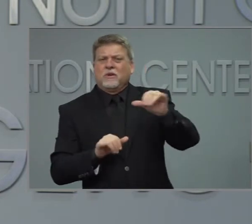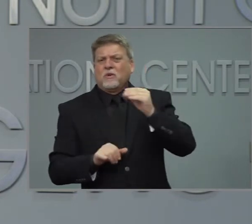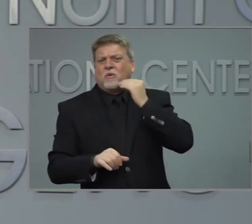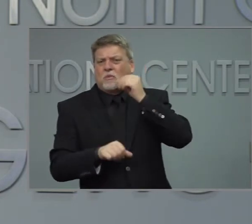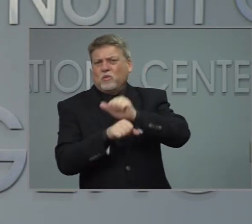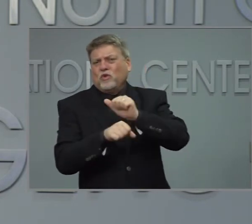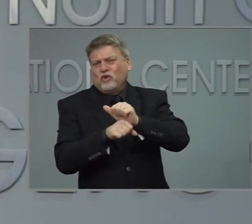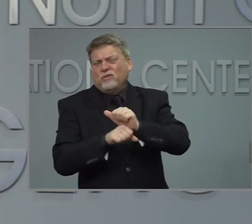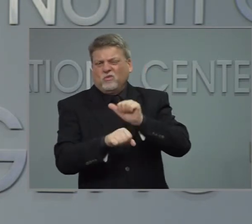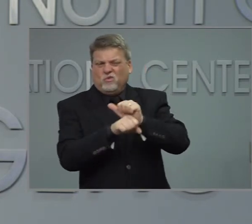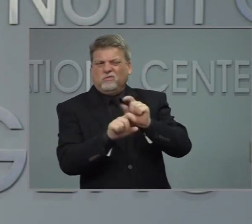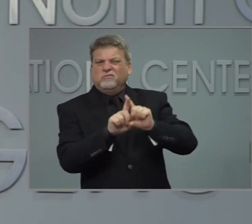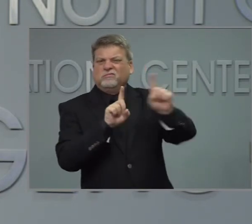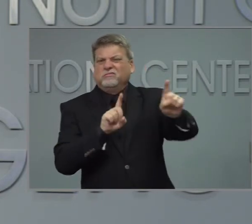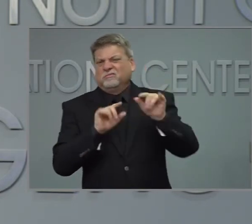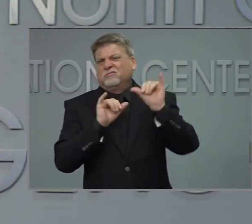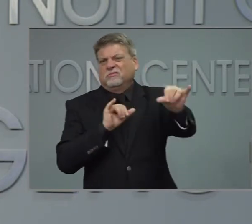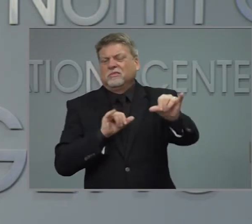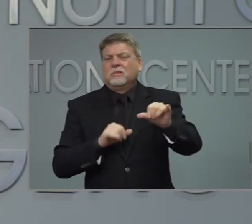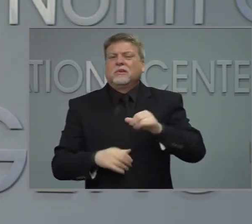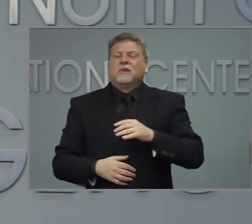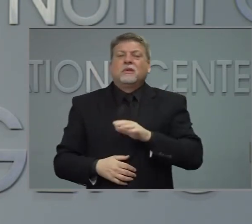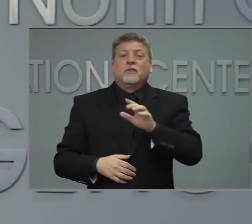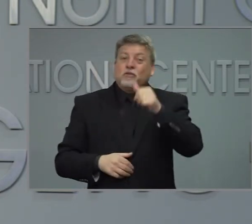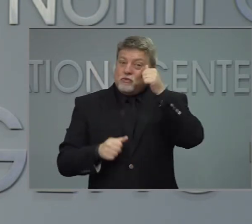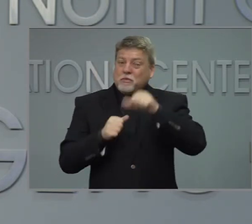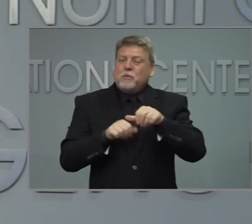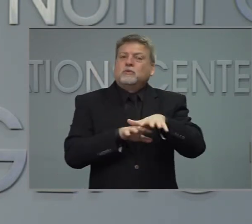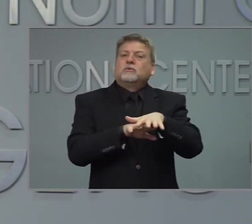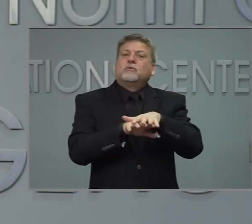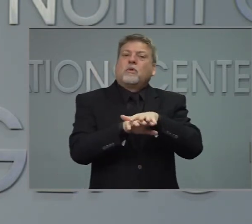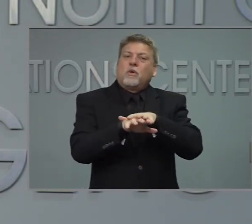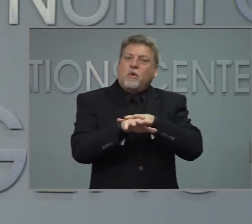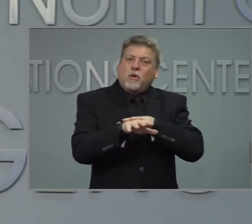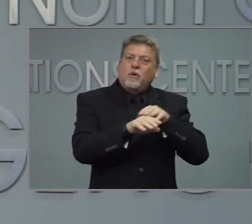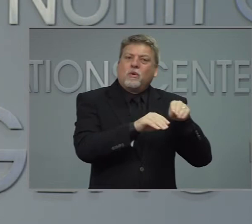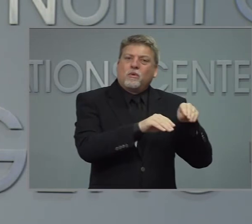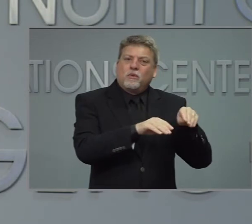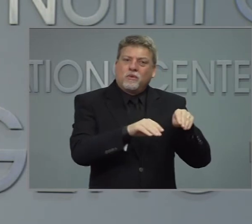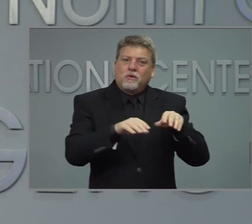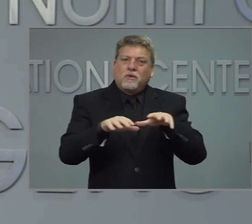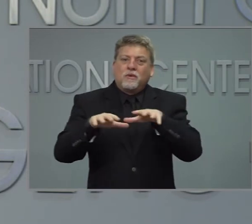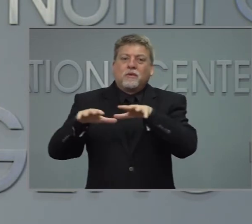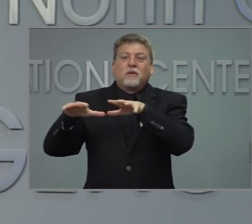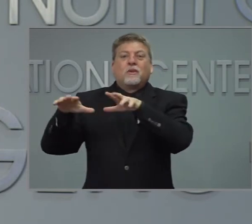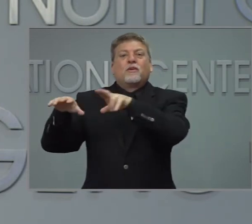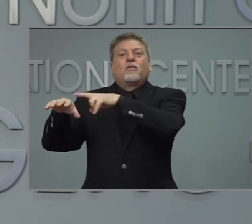incentivar todavía el trabajan remotamente este este es el enfoque de un interruptor